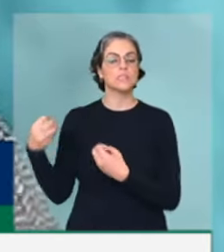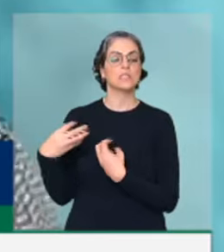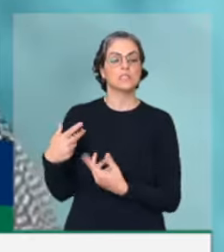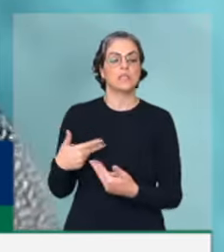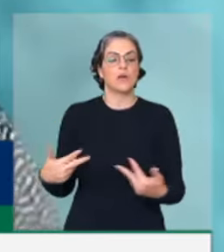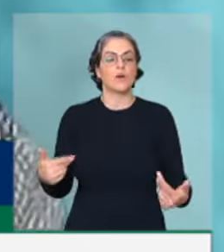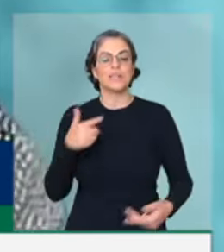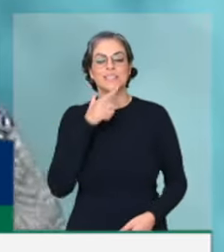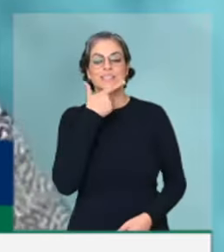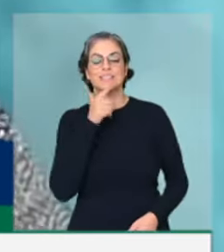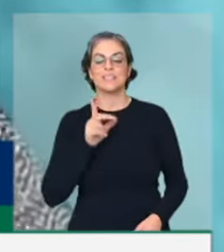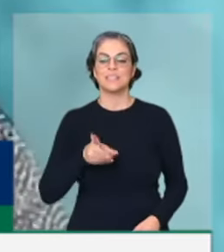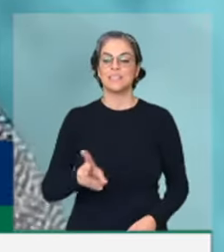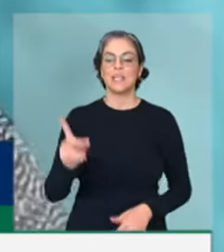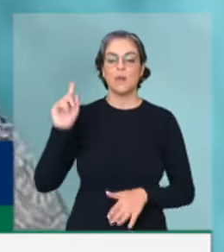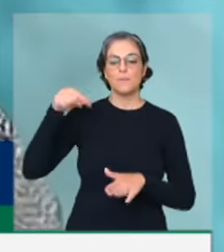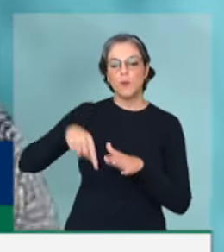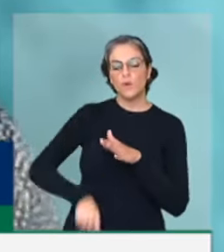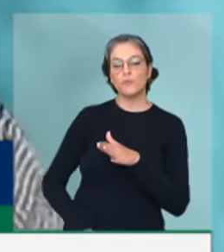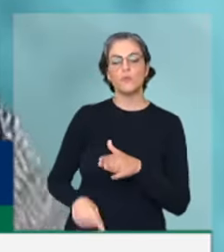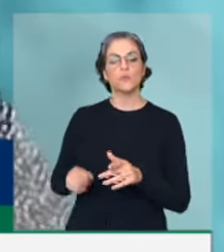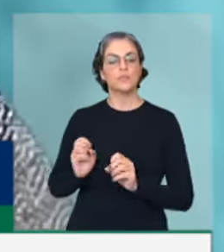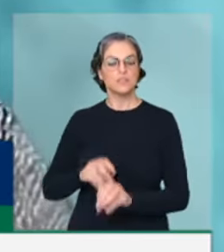HUMOR E GRANDE PROFUNDIDADE. AROLDO TINHA.... A GRANDE CAPACIDADE... DE RELATAR HISTÓRIAS.... COM A HISTÓ